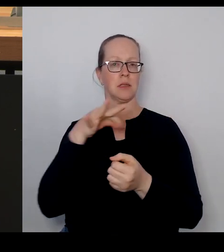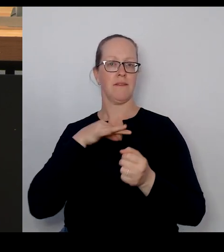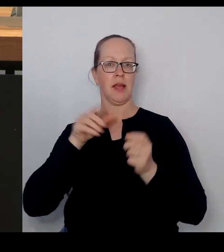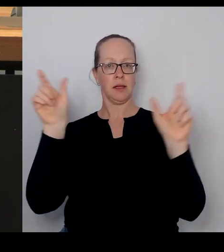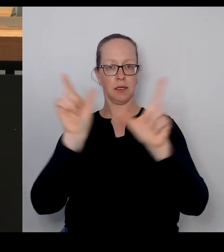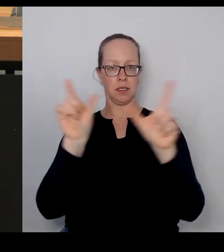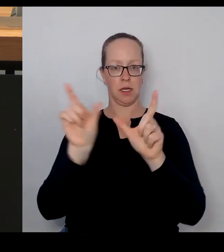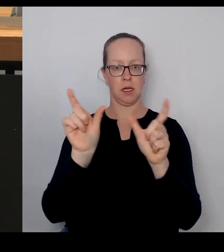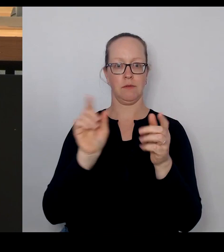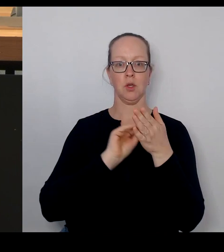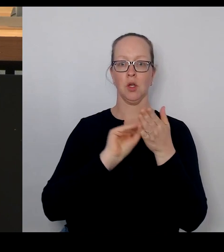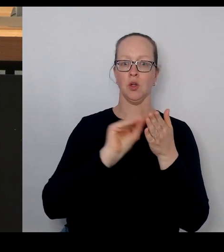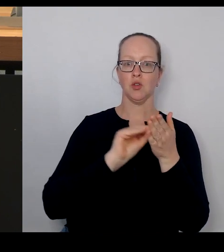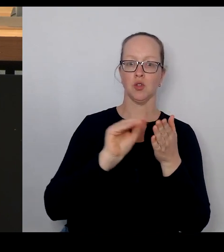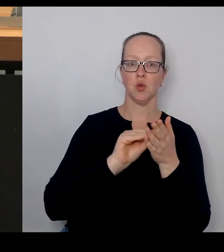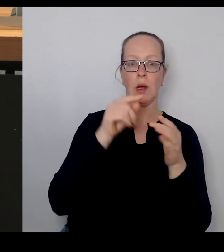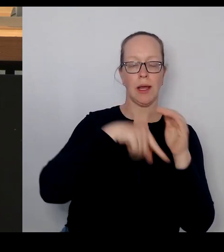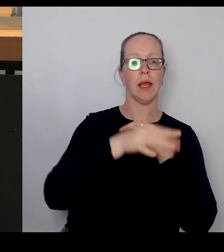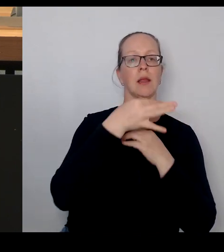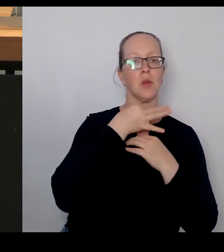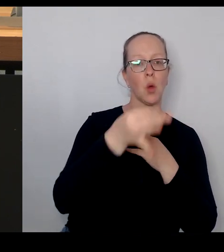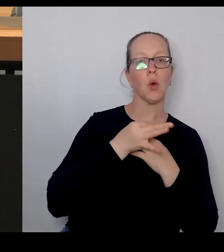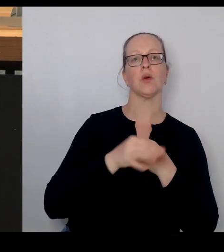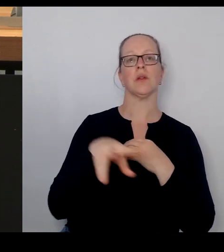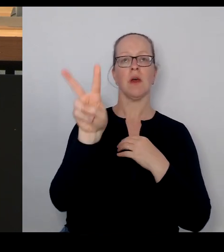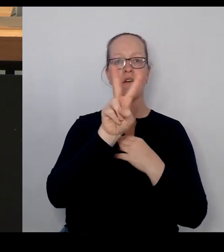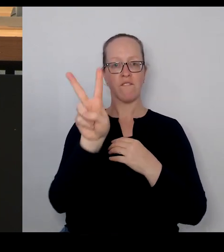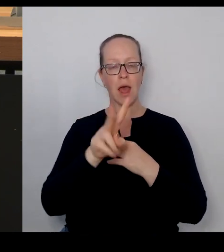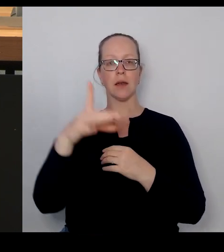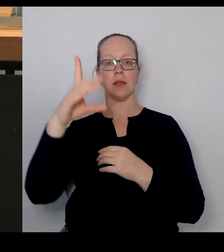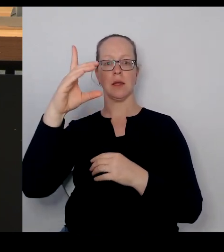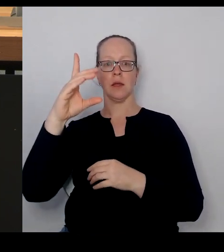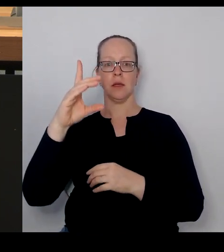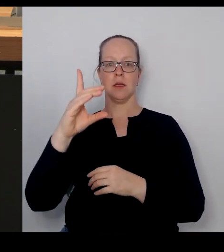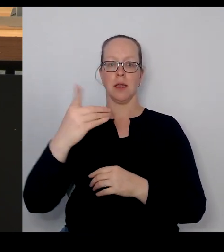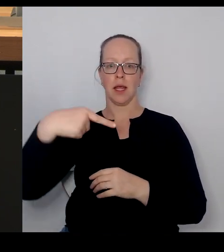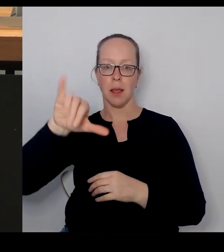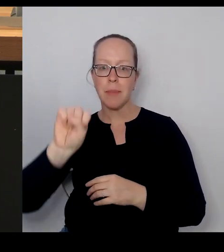dieser Stelle noch einmal sehr herzlich danken möchte für dieses Engagement. Vielen Dank an dieser Stelle.